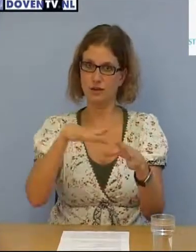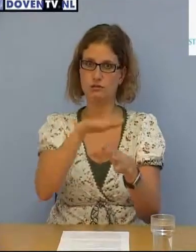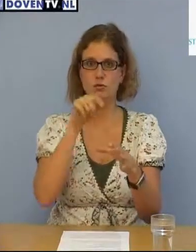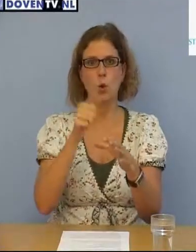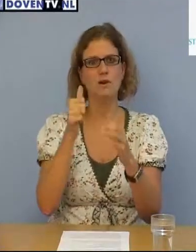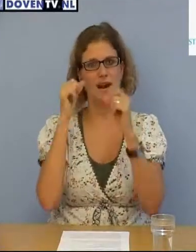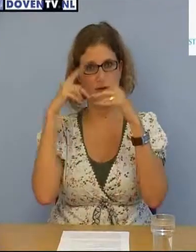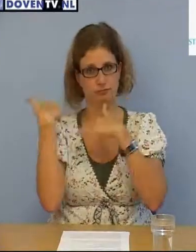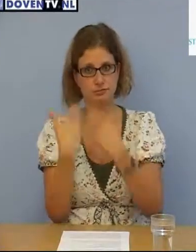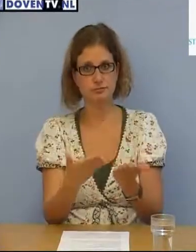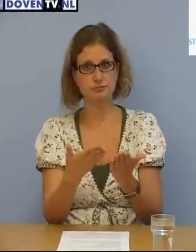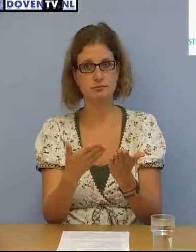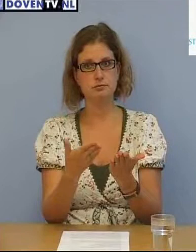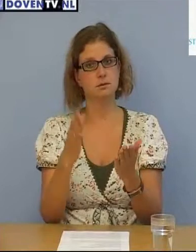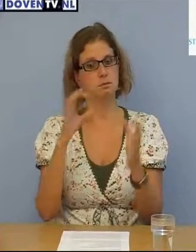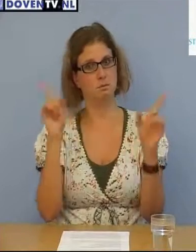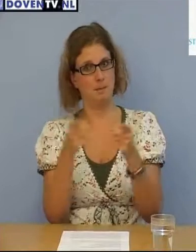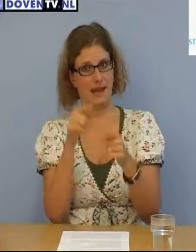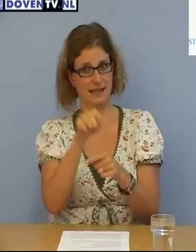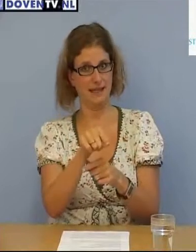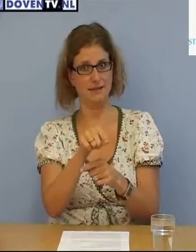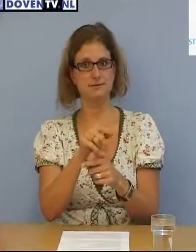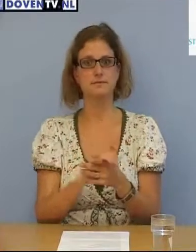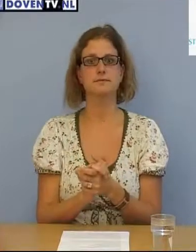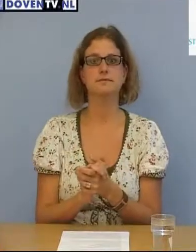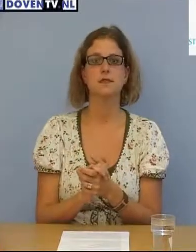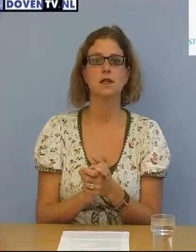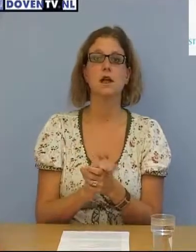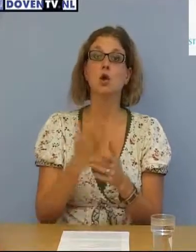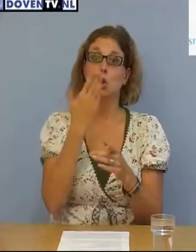willen creëren voor iemand met een beperking.